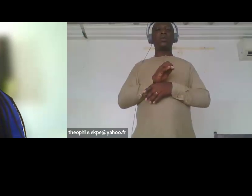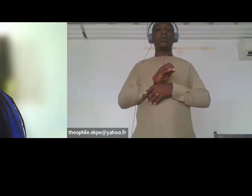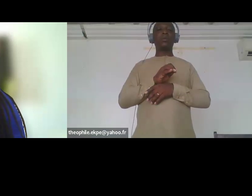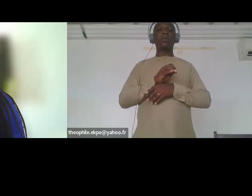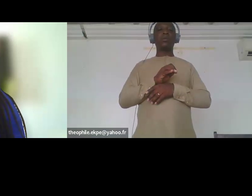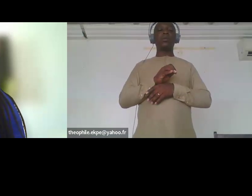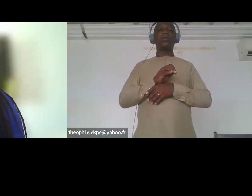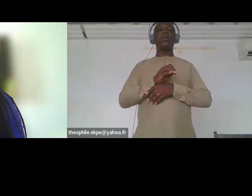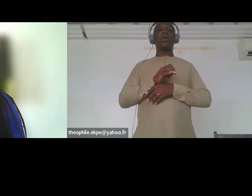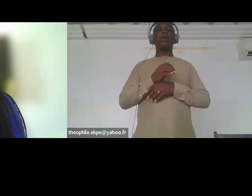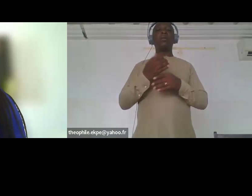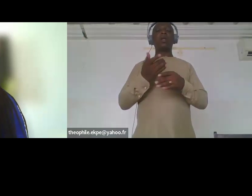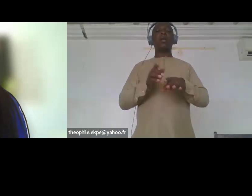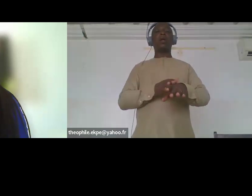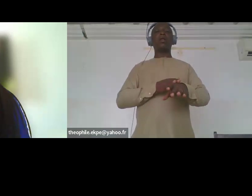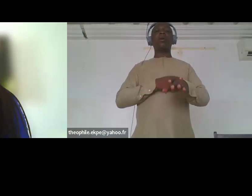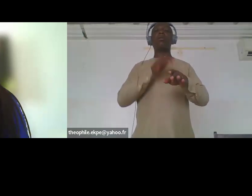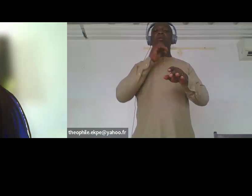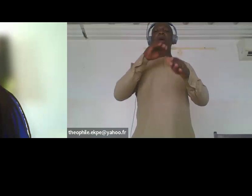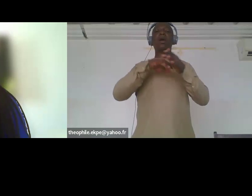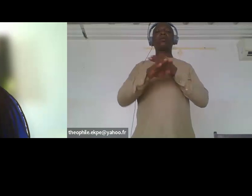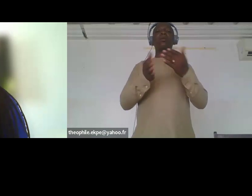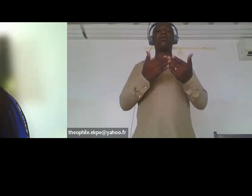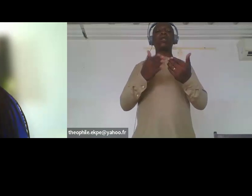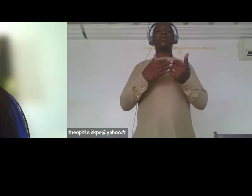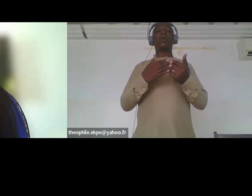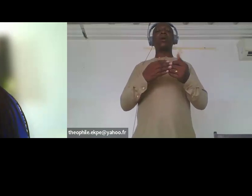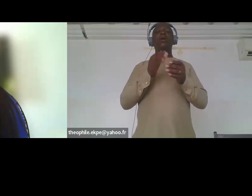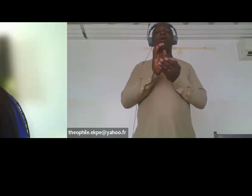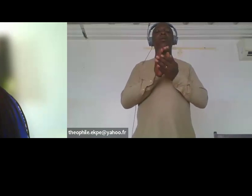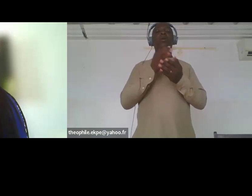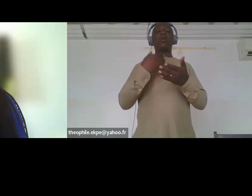ne peuvent quasiment pas accéder au m crédit car ils ne peuvent pas répondre